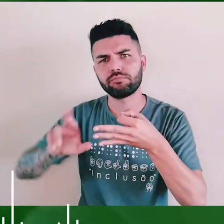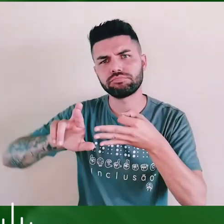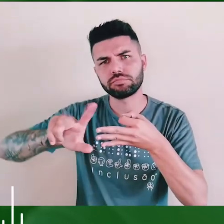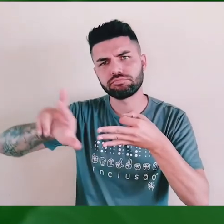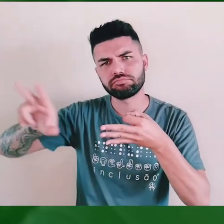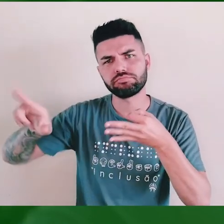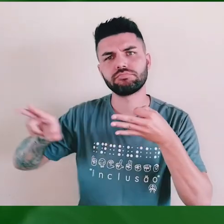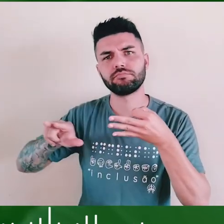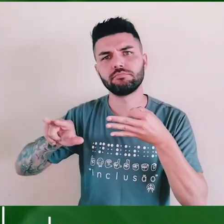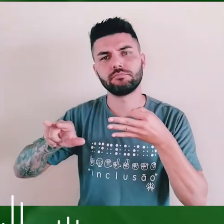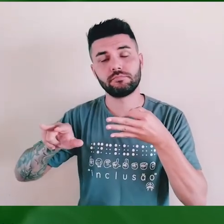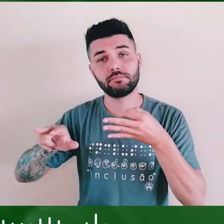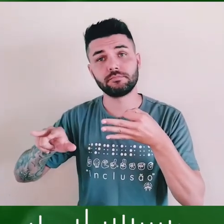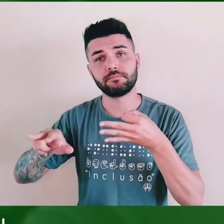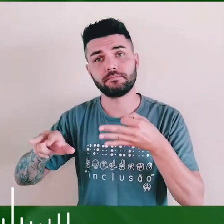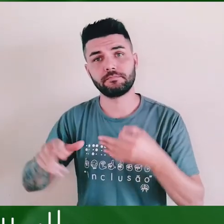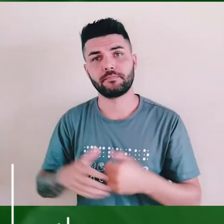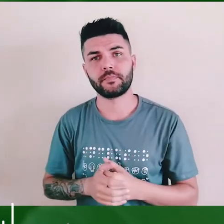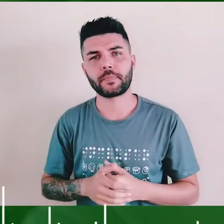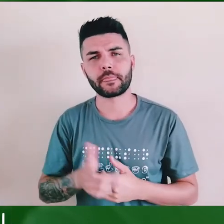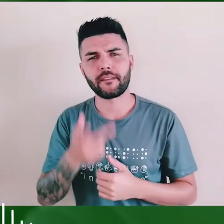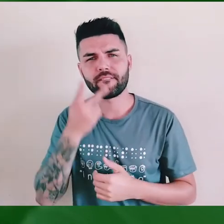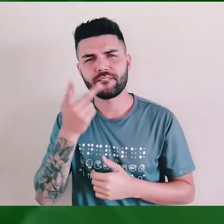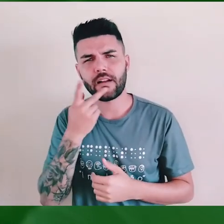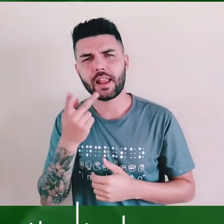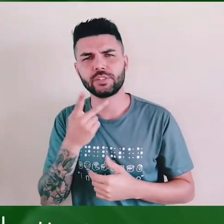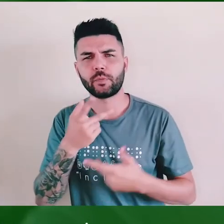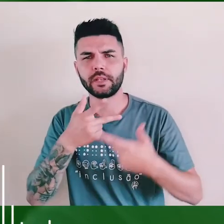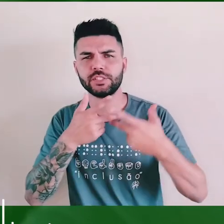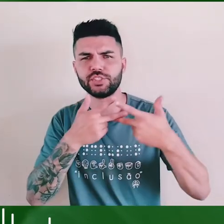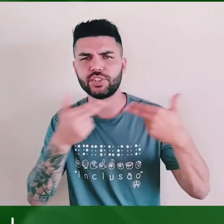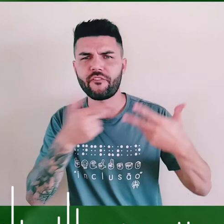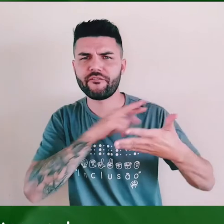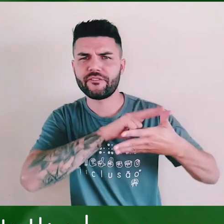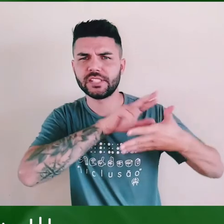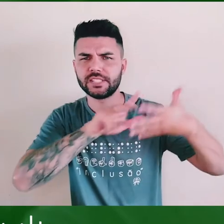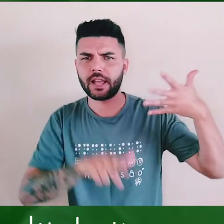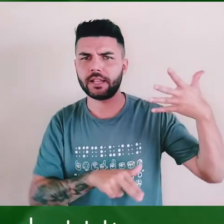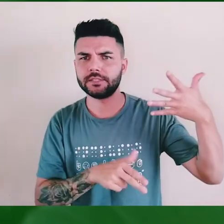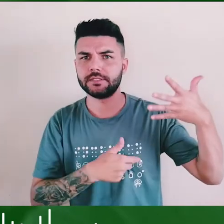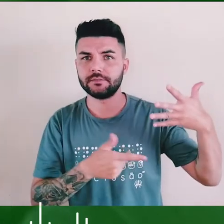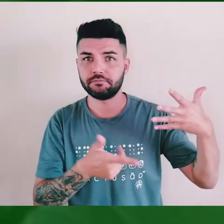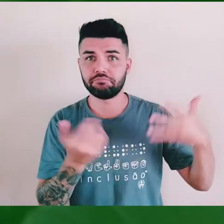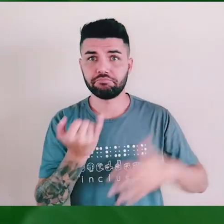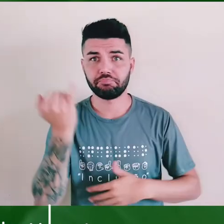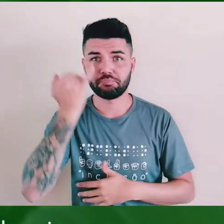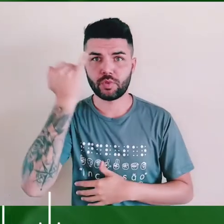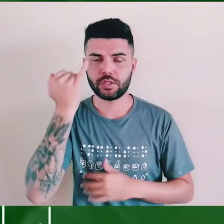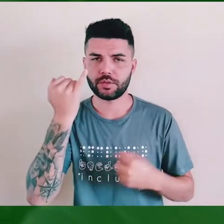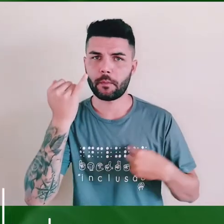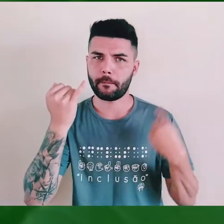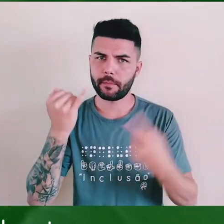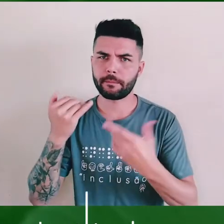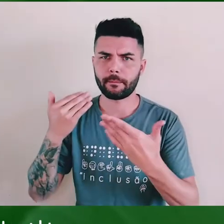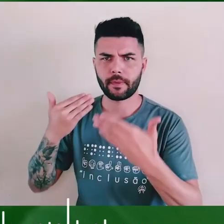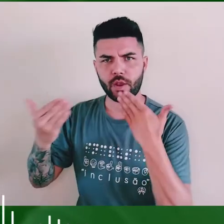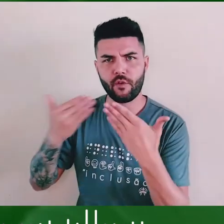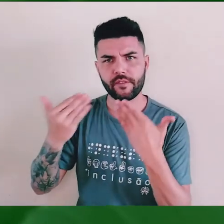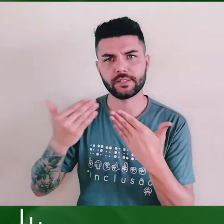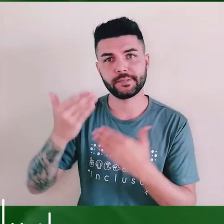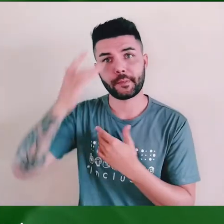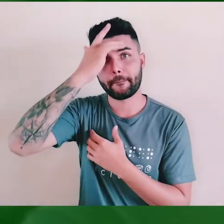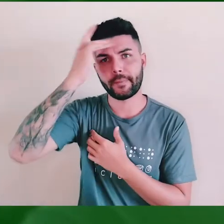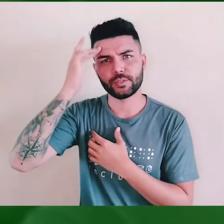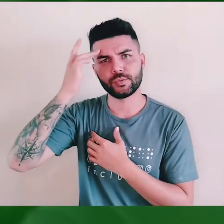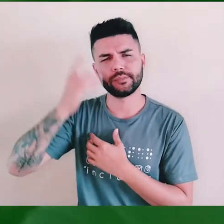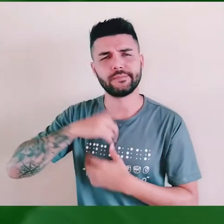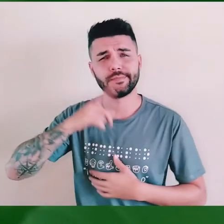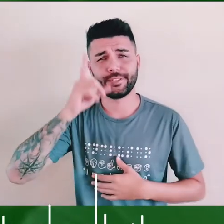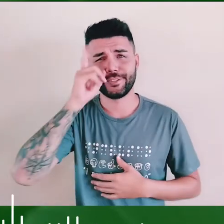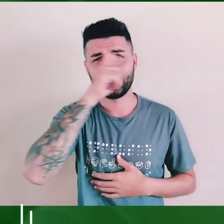falou sobre a diversidade e a dificuldade das pessoas de aceitar as diferenças. Trazendo